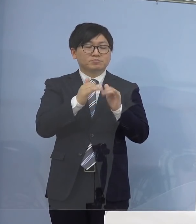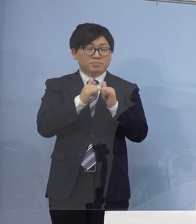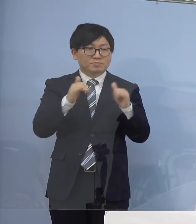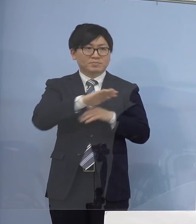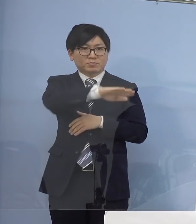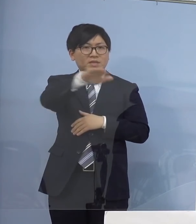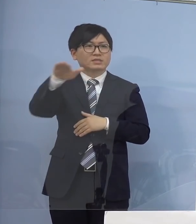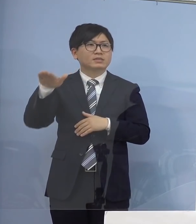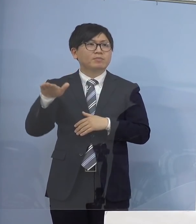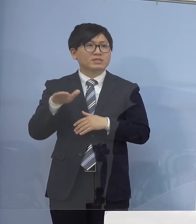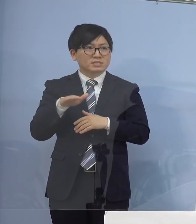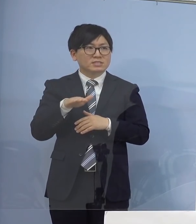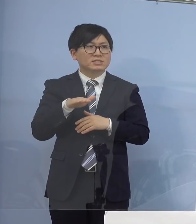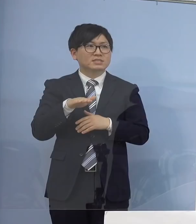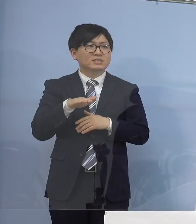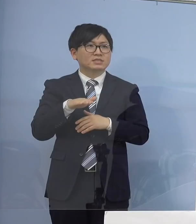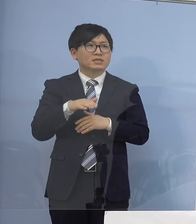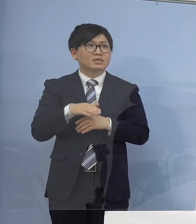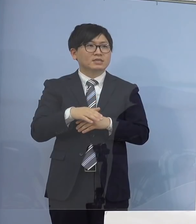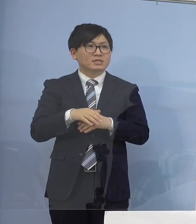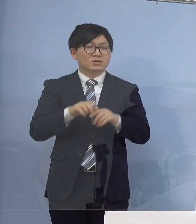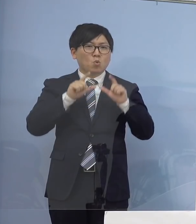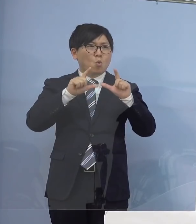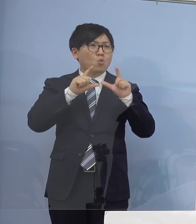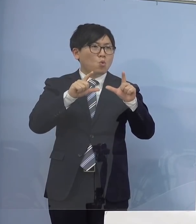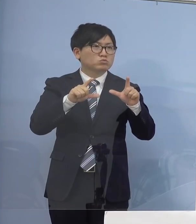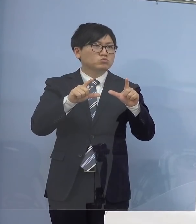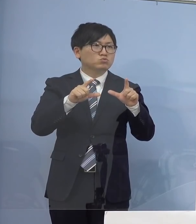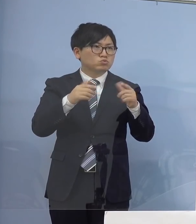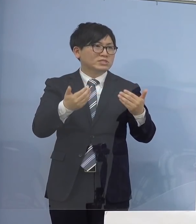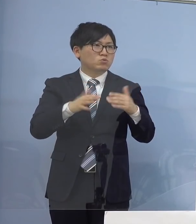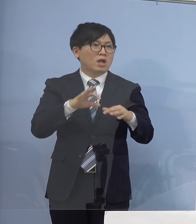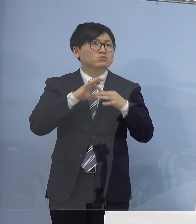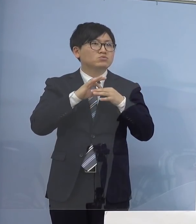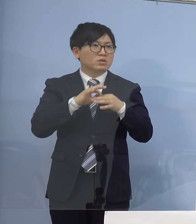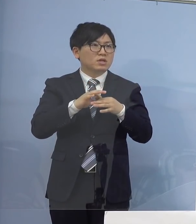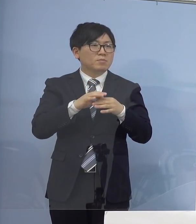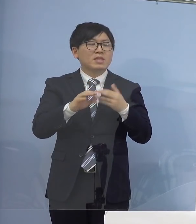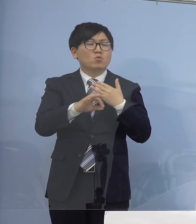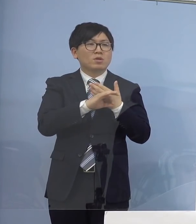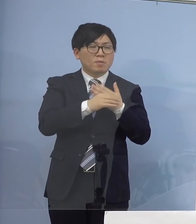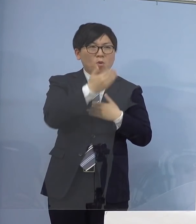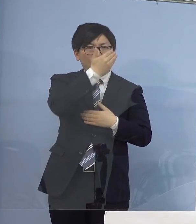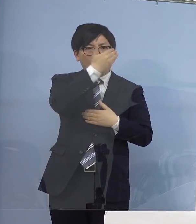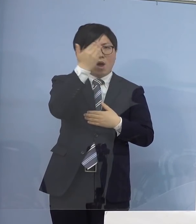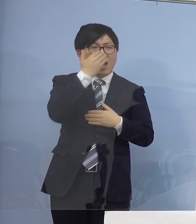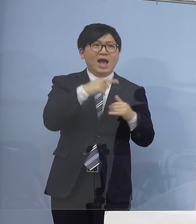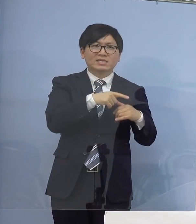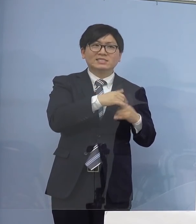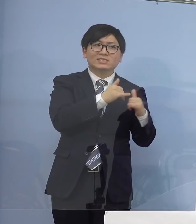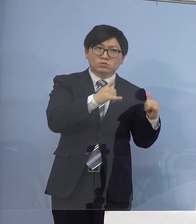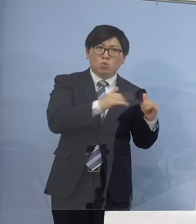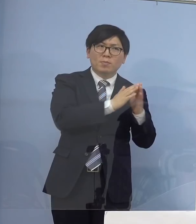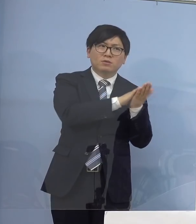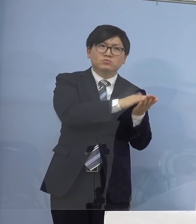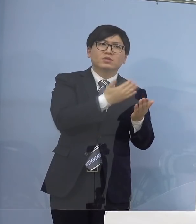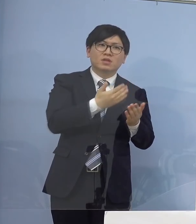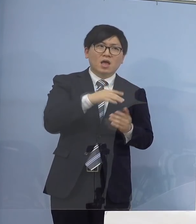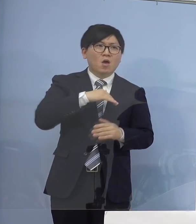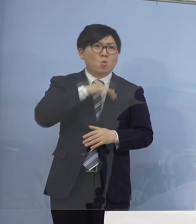つまり若い皆さん方がたくさん亡くなっている いやいや現役世代なんですと いやいやそうじゃない 高齢者の皆さんですと